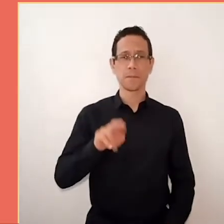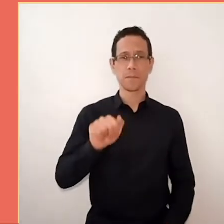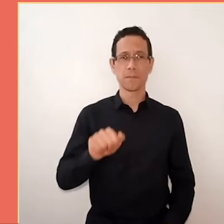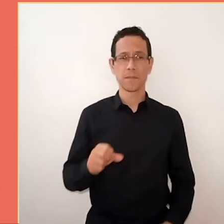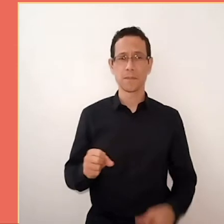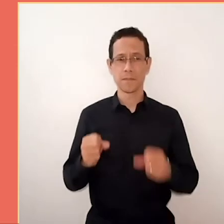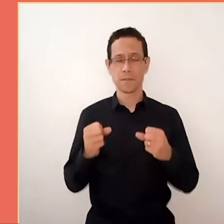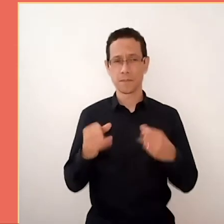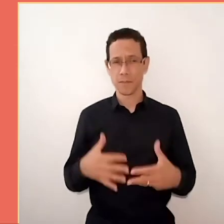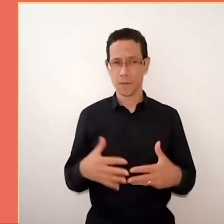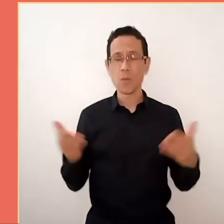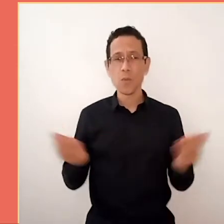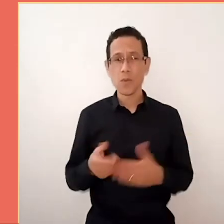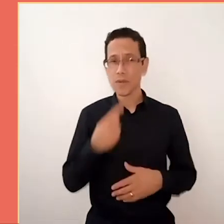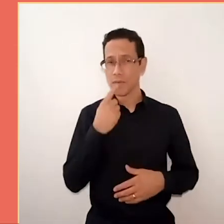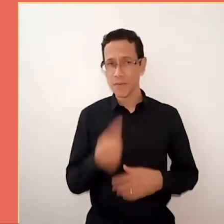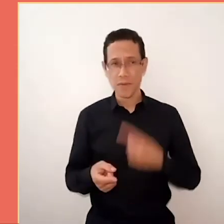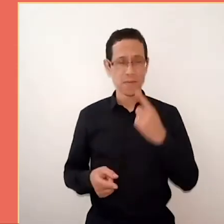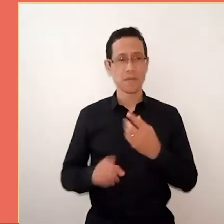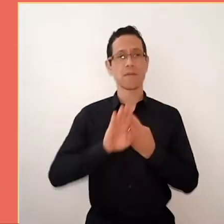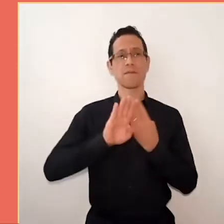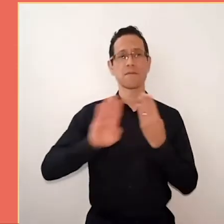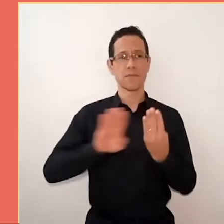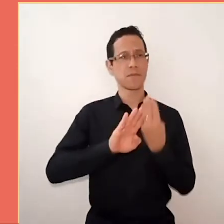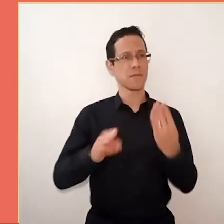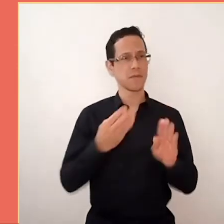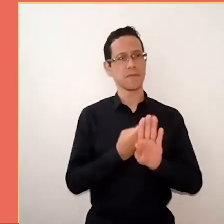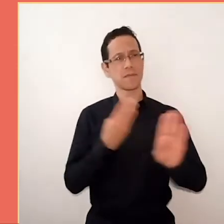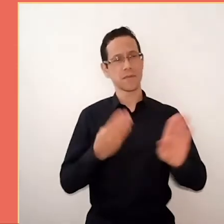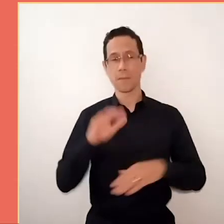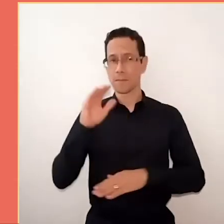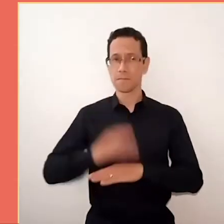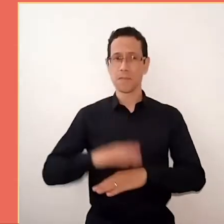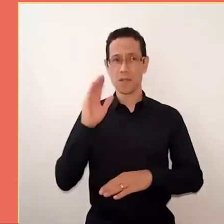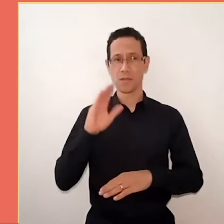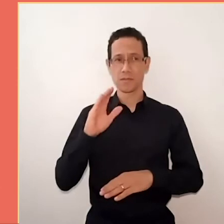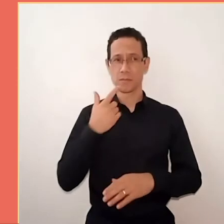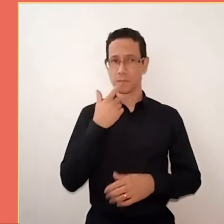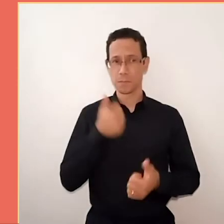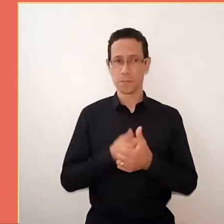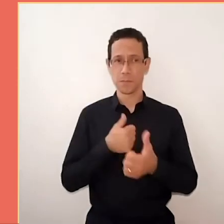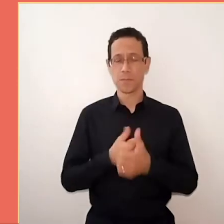hoje quando eu falo: nós nos afastamos mais do que a gente estava próximo, e quando a gente pensa a gente tinha